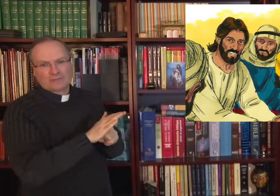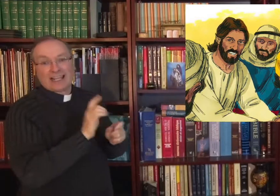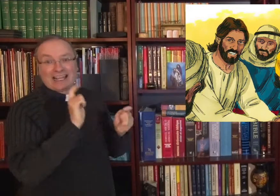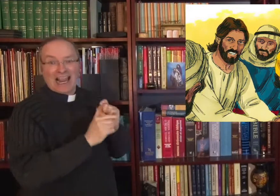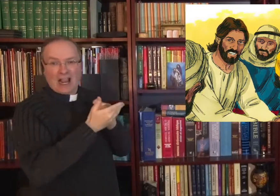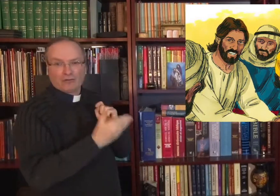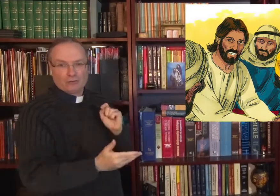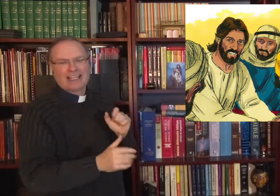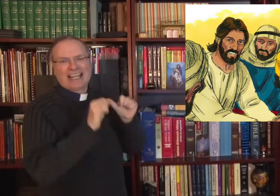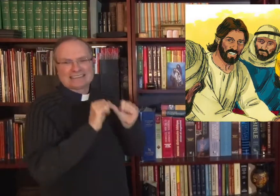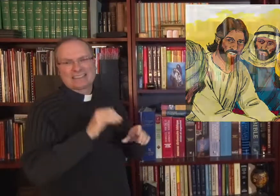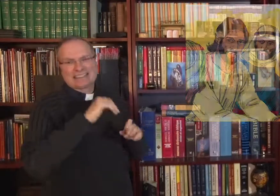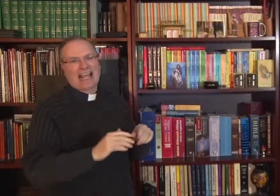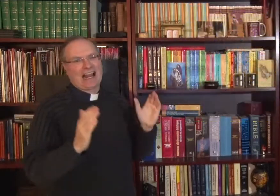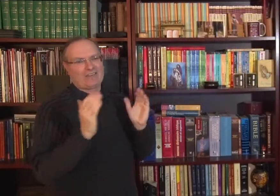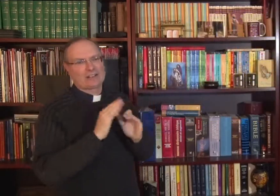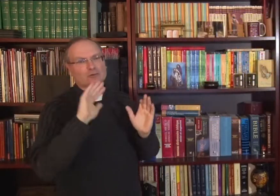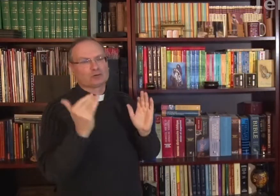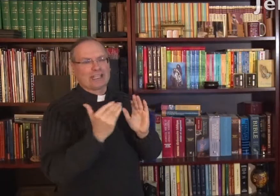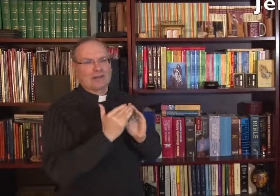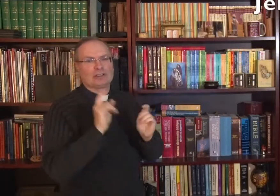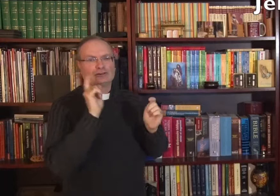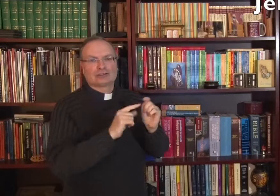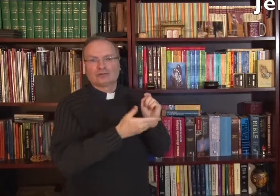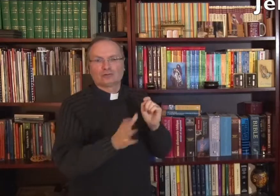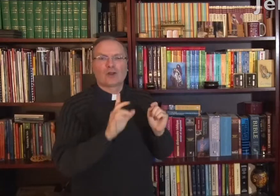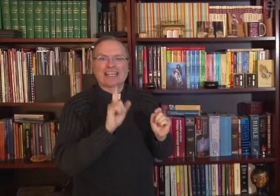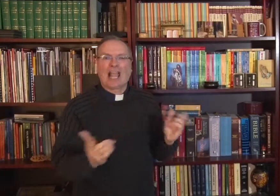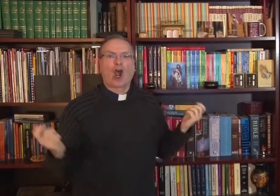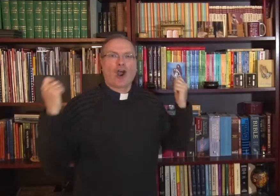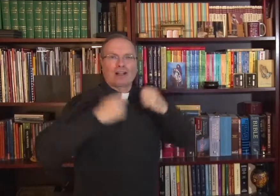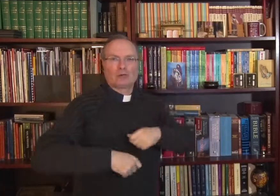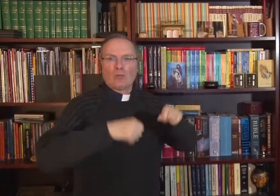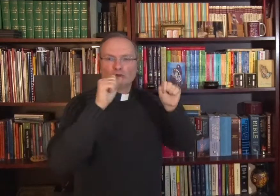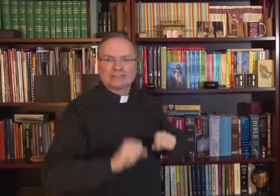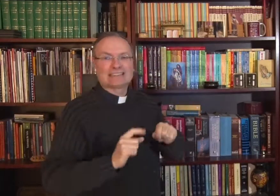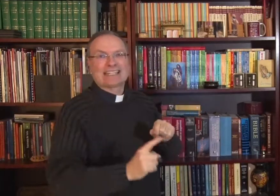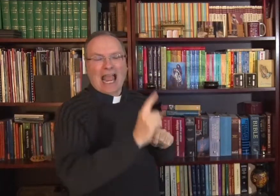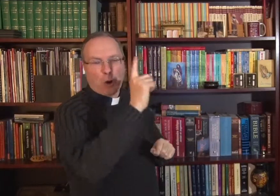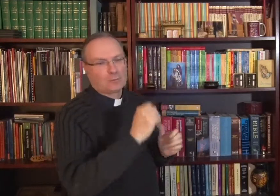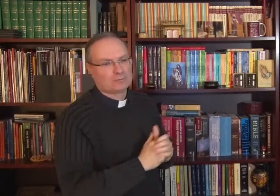quant à vous, restez dans la ville [de Jérusalem] jusqu’à ce que vous soyez revêtus de la puissance d’en haut.»